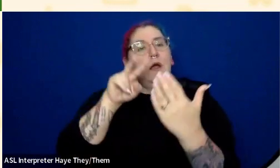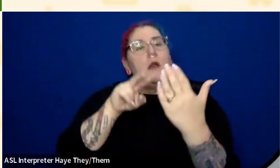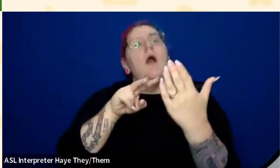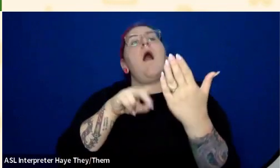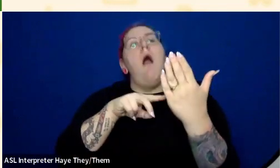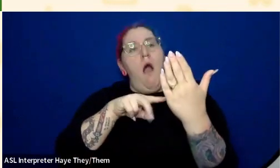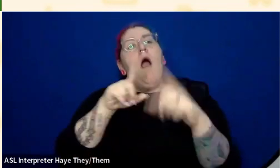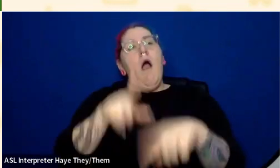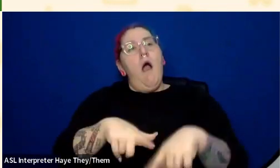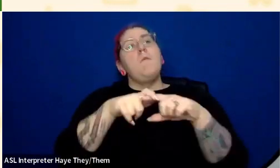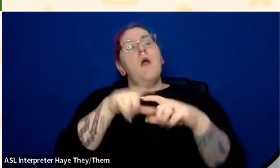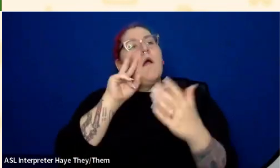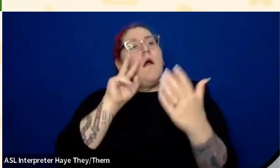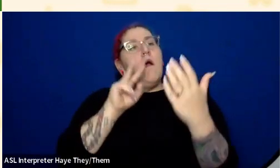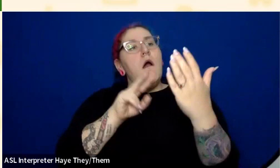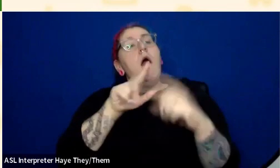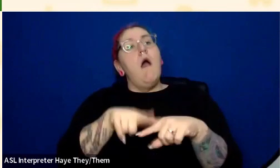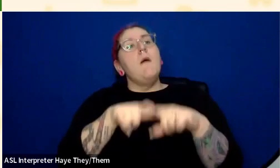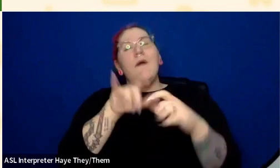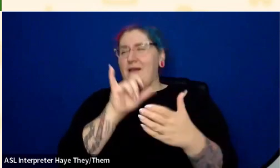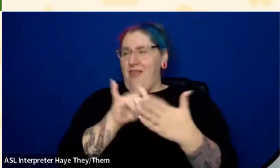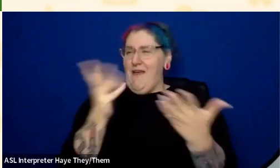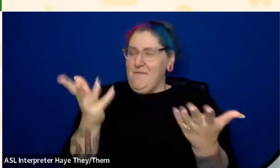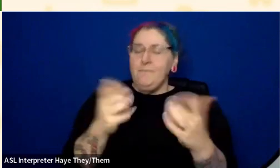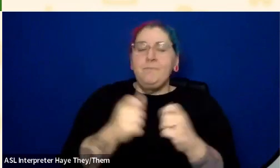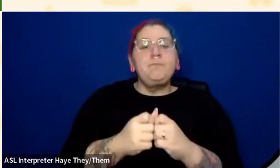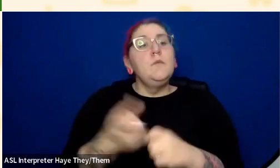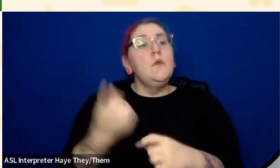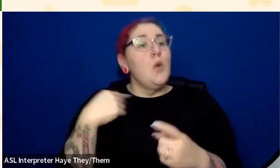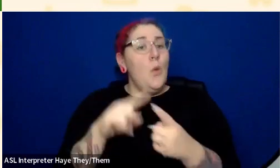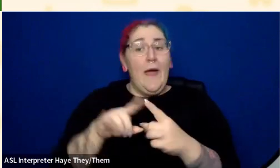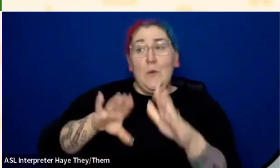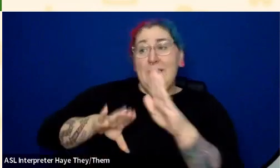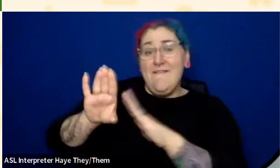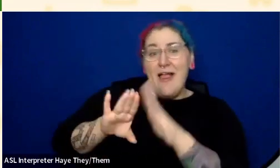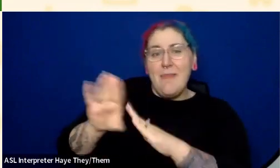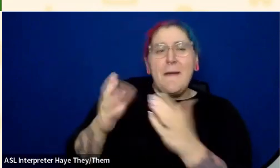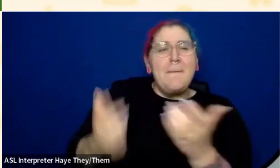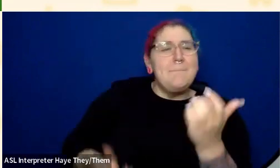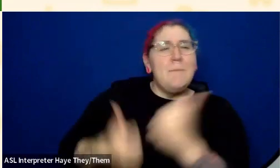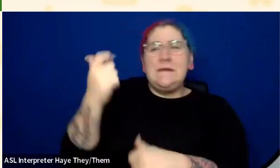Mucho de lo que hacemos no tiene el tipo de elementos visuales que pondrías en una página que sea atractiva para la audiencia.